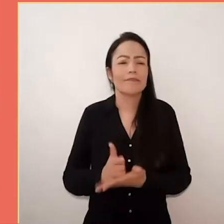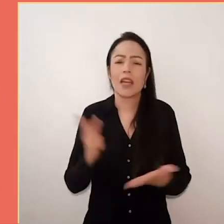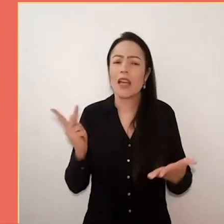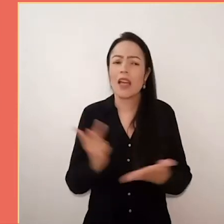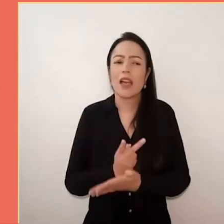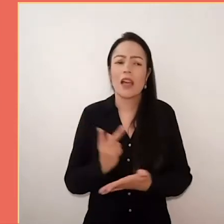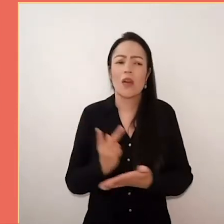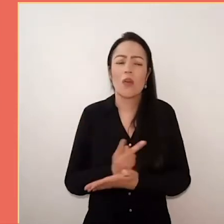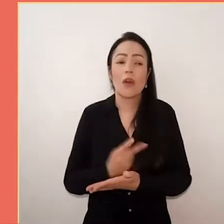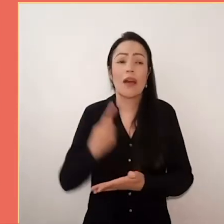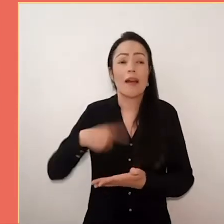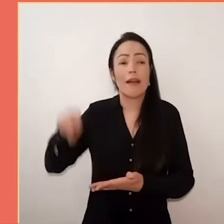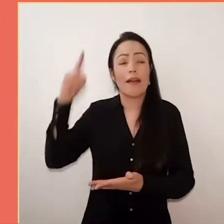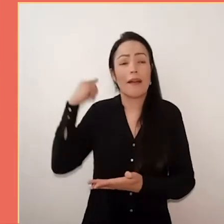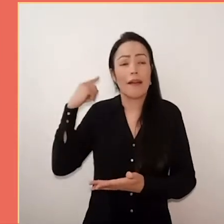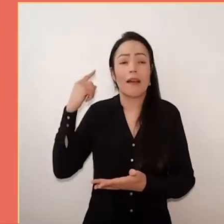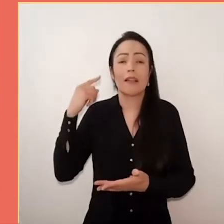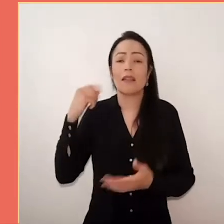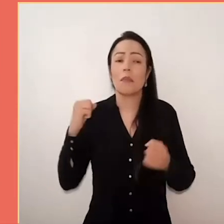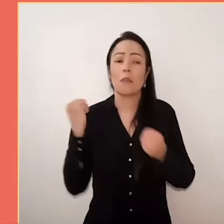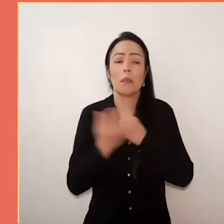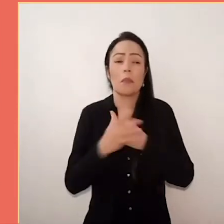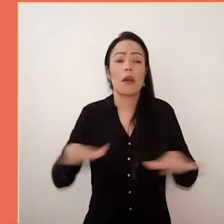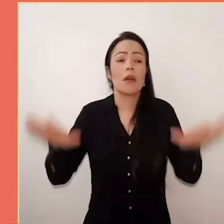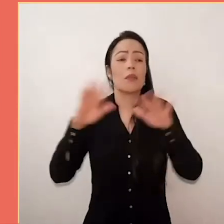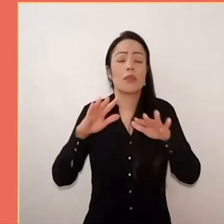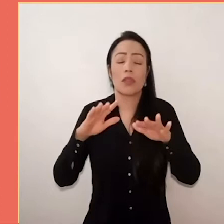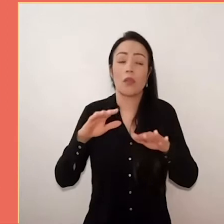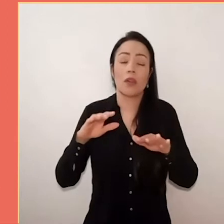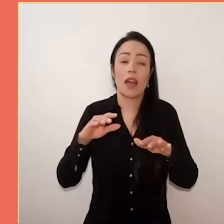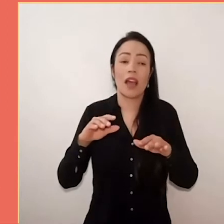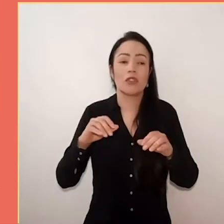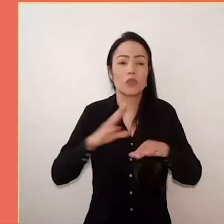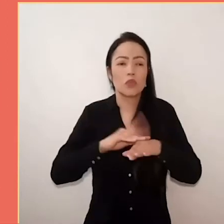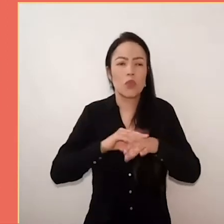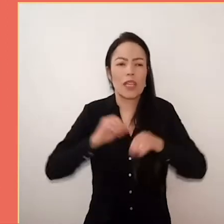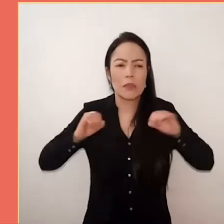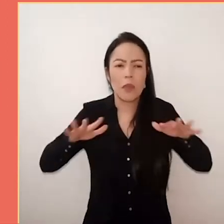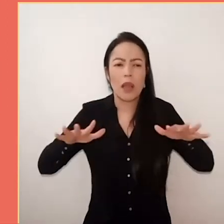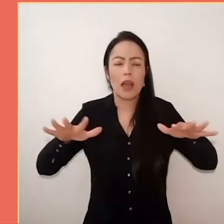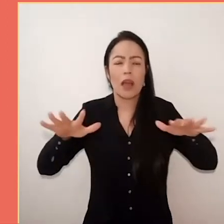que cometemos na pandemia da gripe espanhola, que matou minha avó materna lá na Itália.